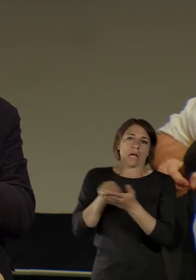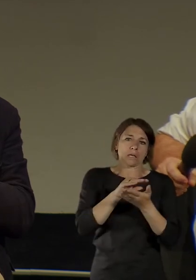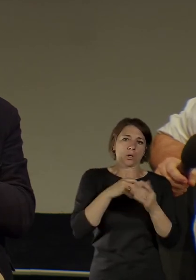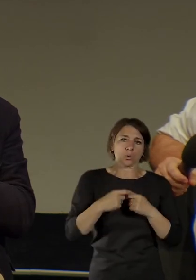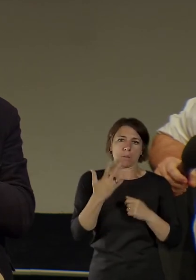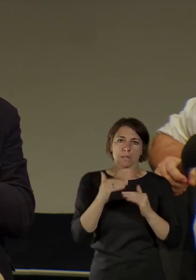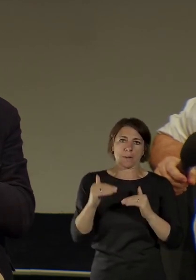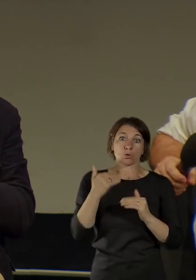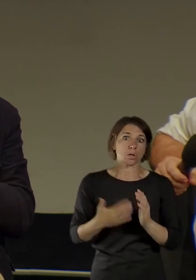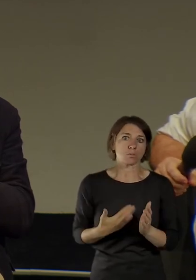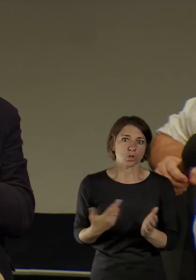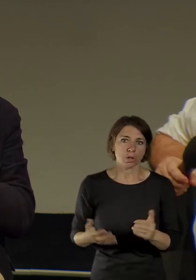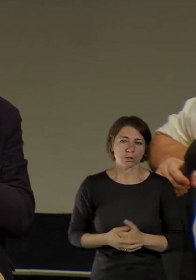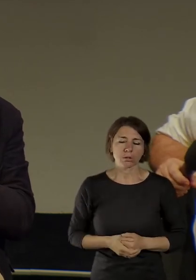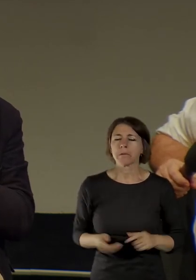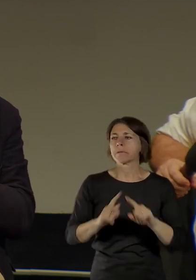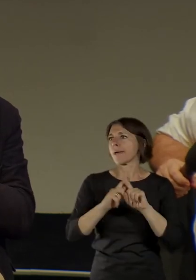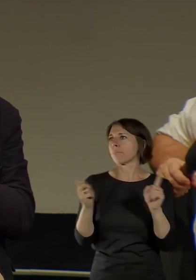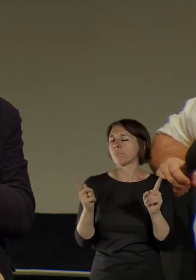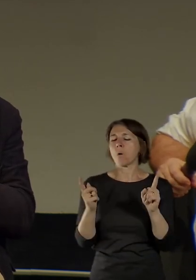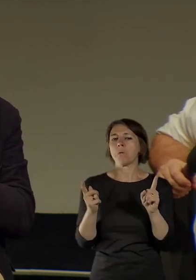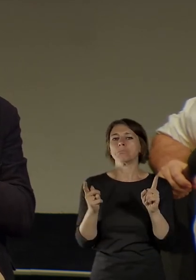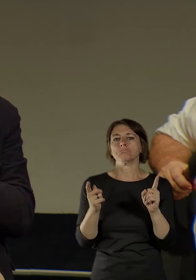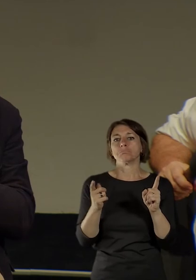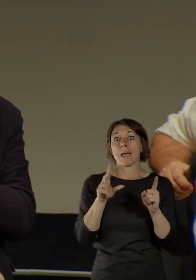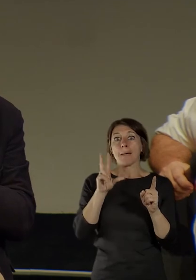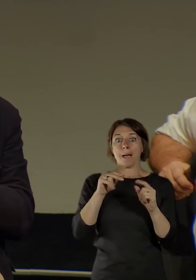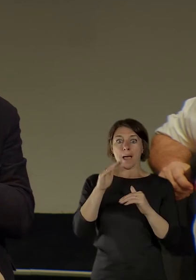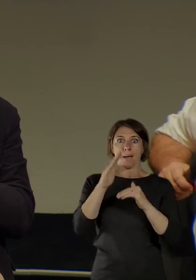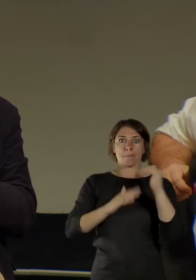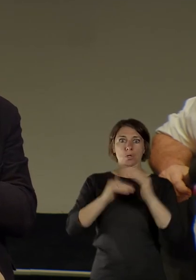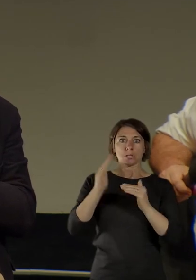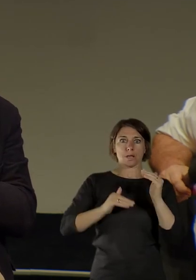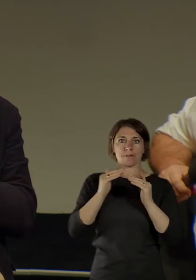kdybychom například řekli, že stavební blok je jeden a mezi ulicemi,